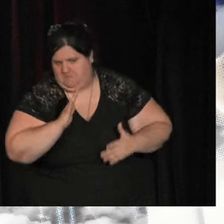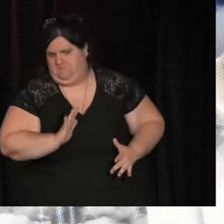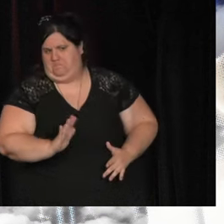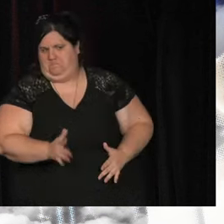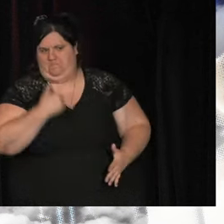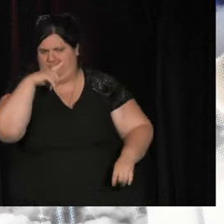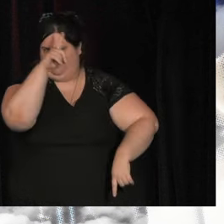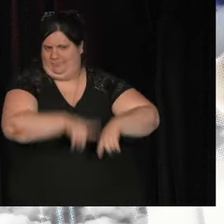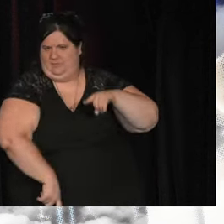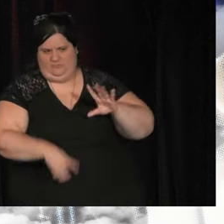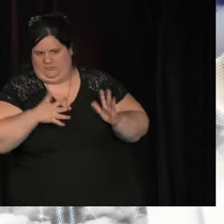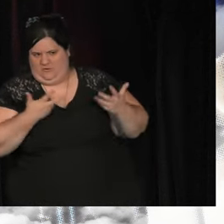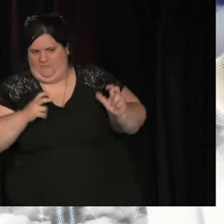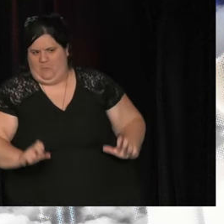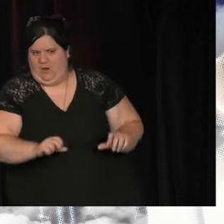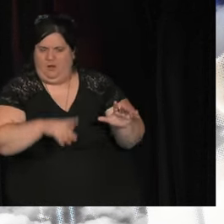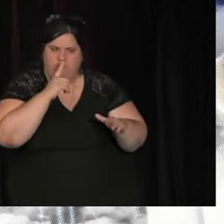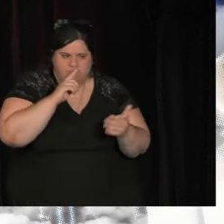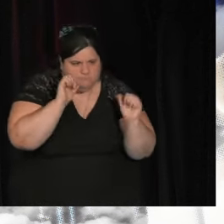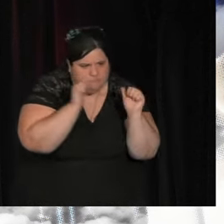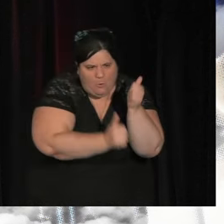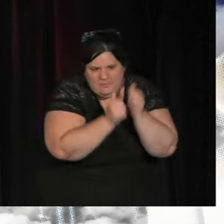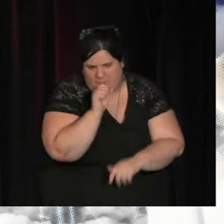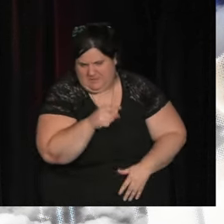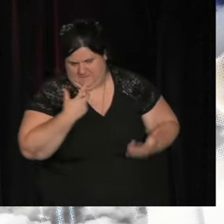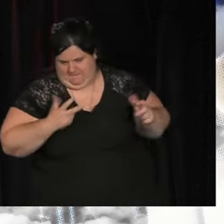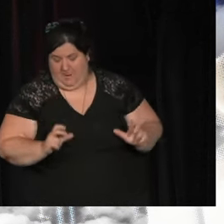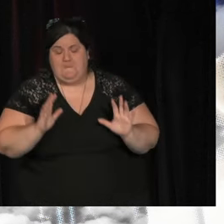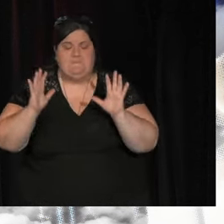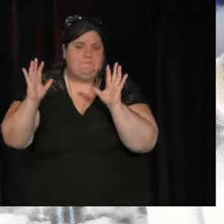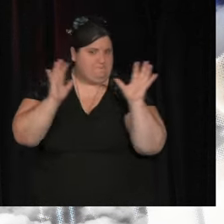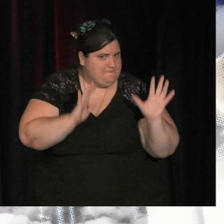Est-ce que pour vous, on peut espérer avoir l'e-sport,